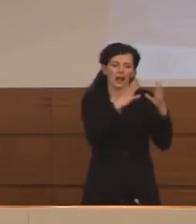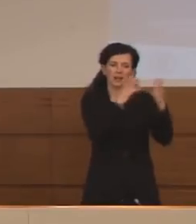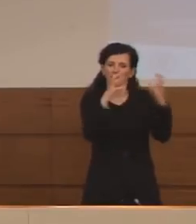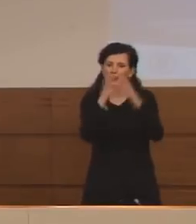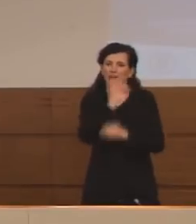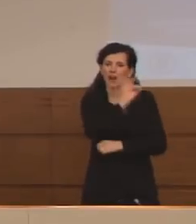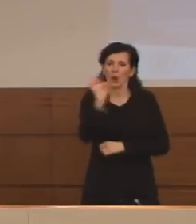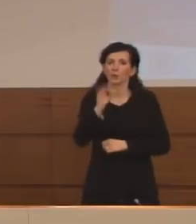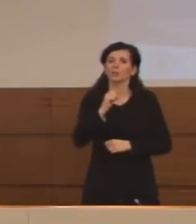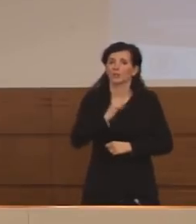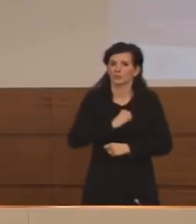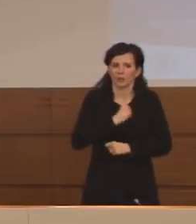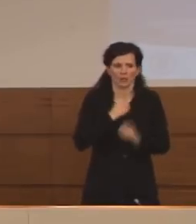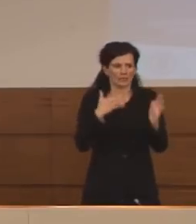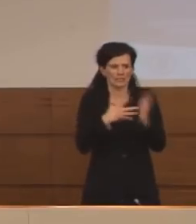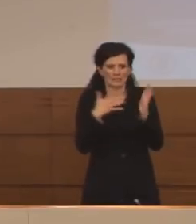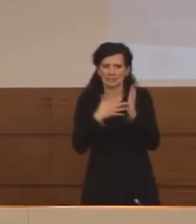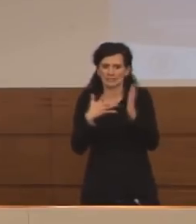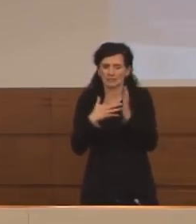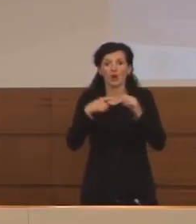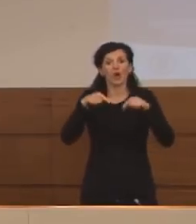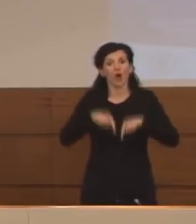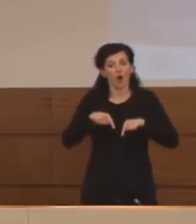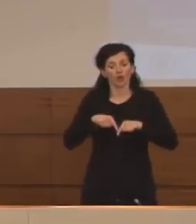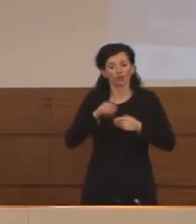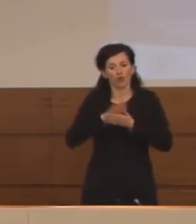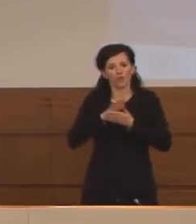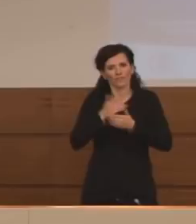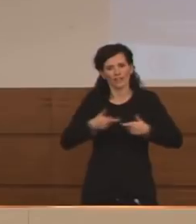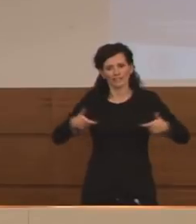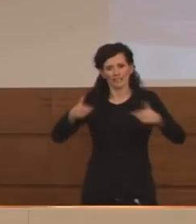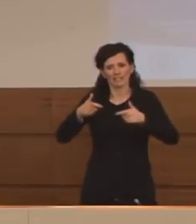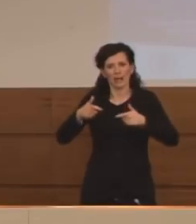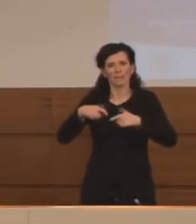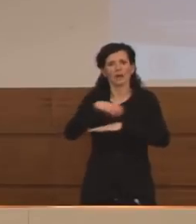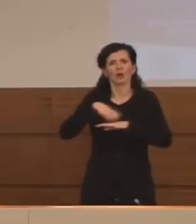Oggi c'è stata la conferenza stampa del Commissario Arcuri, che voglio ringraziare